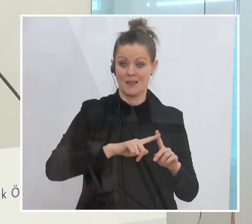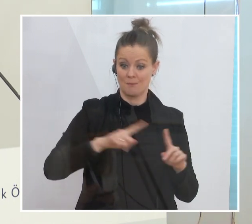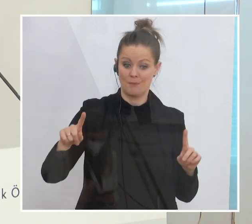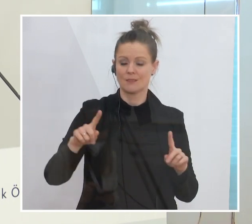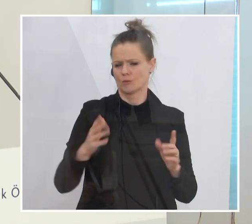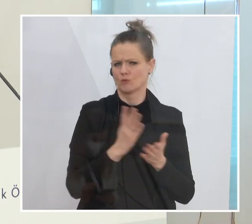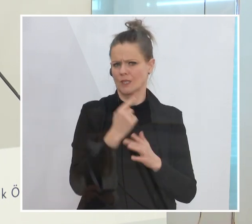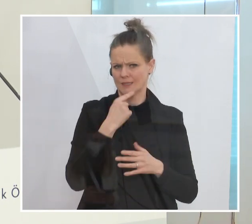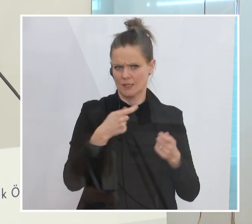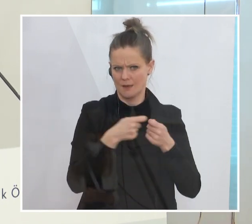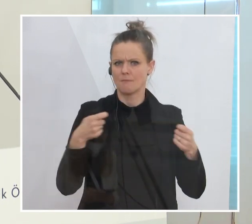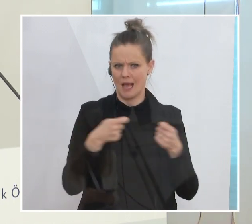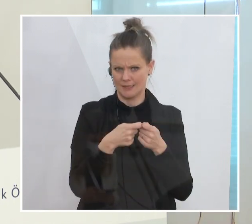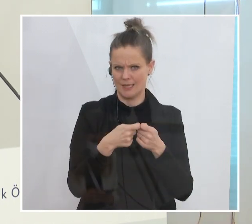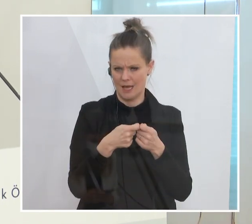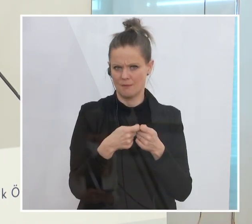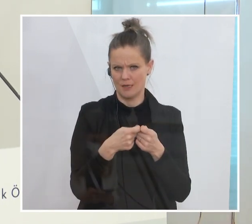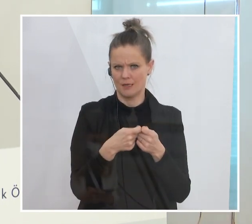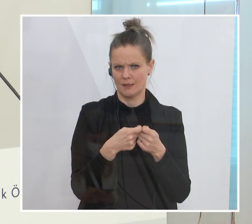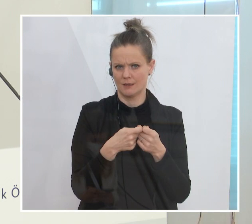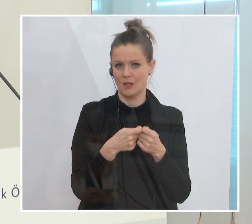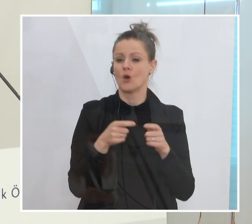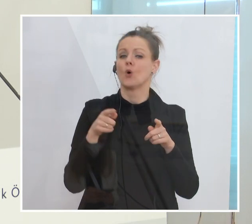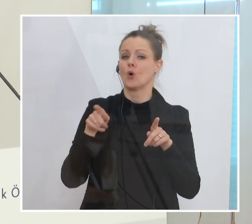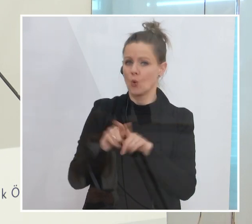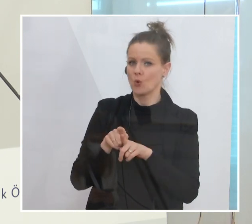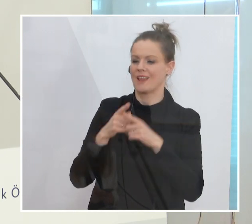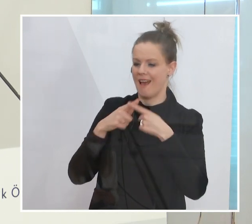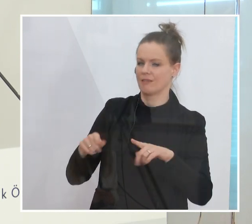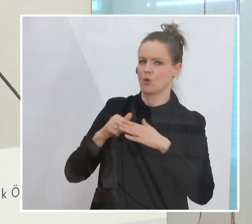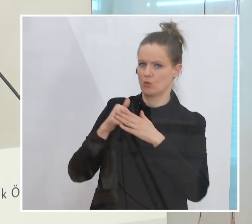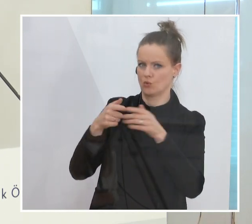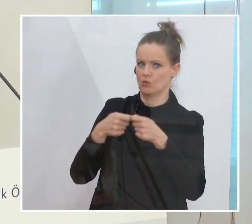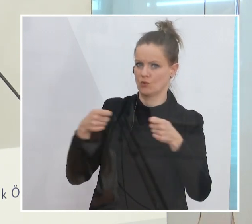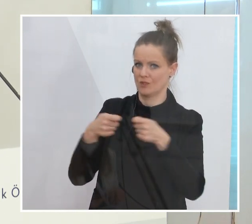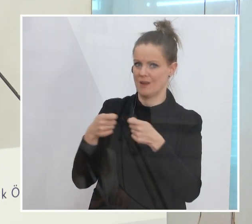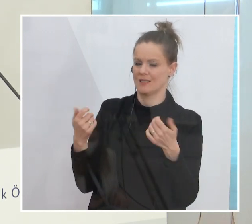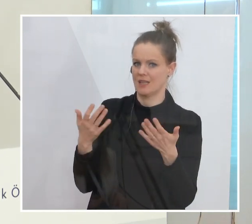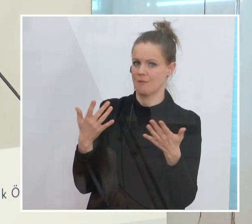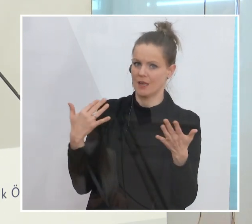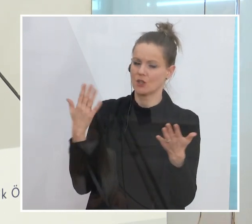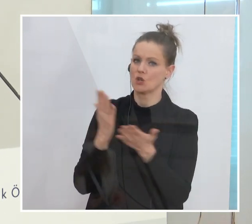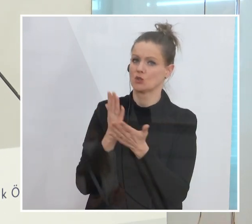Maßnahmen, neben all den Unterstützungsmaßnahmen, die wir ja gemeinsam in der Bundesregierung